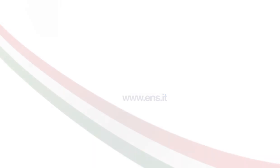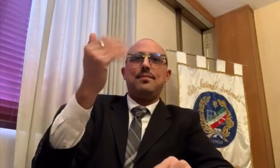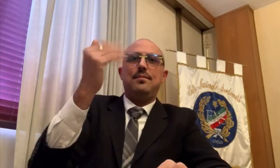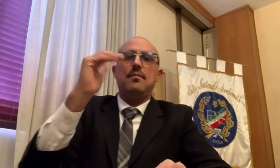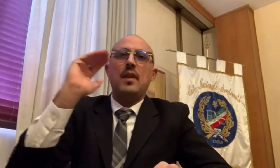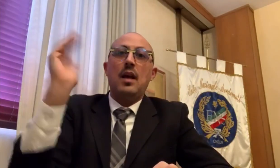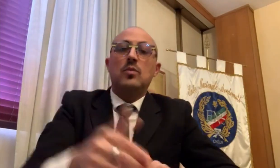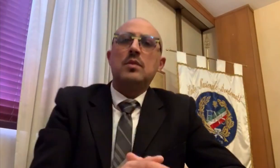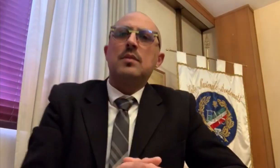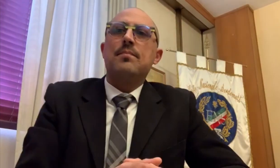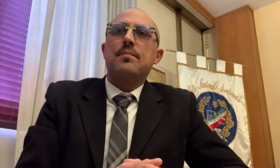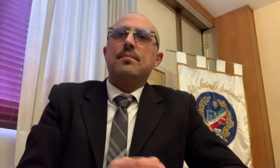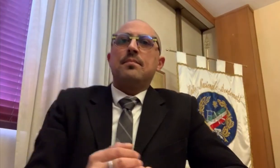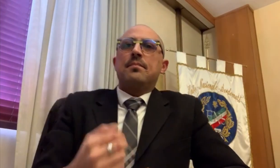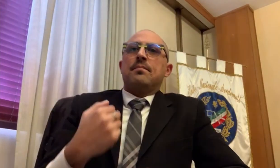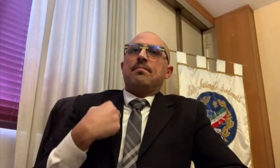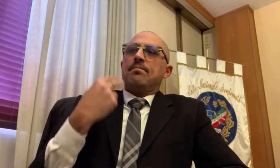Buongiorno a tutti.